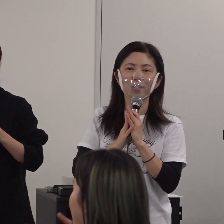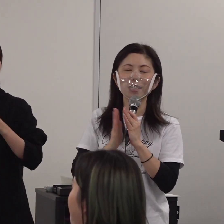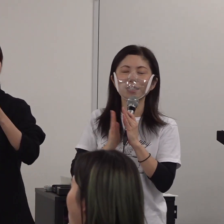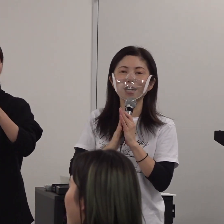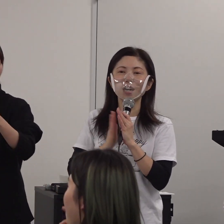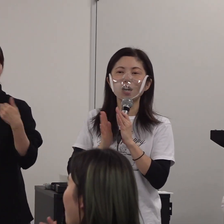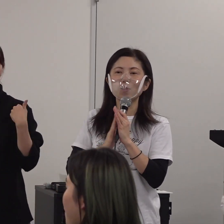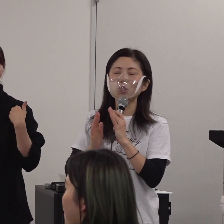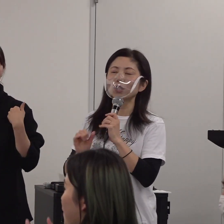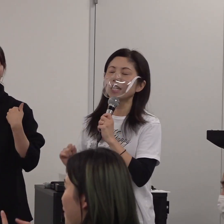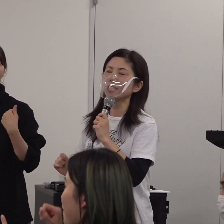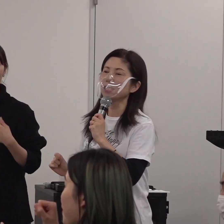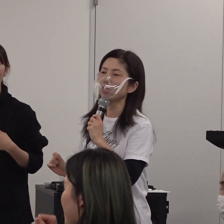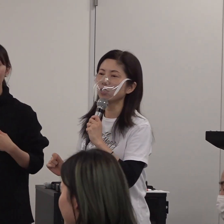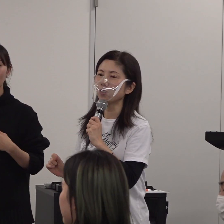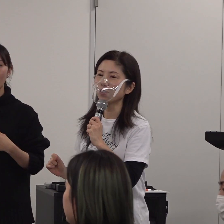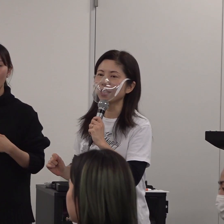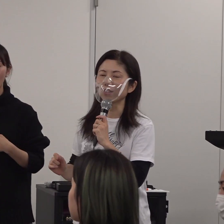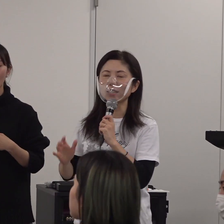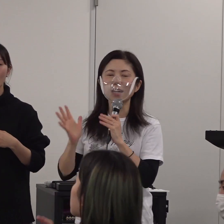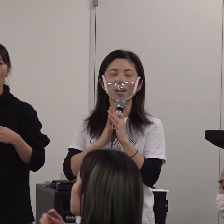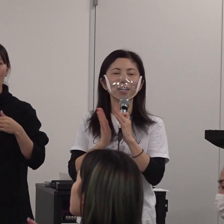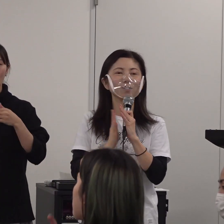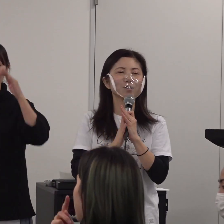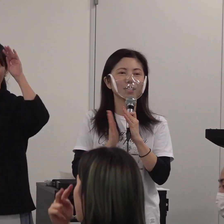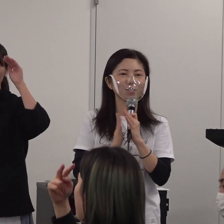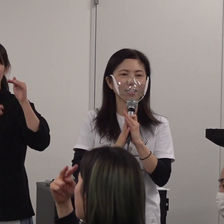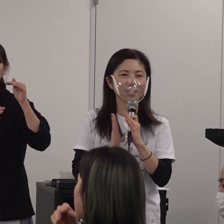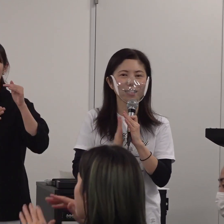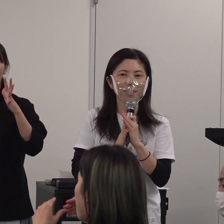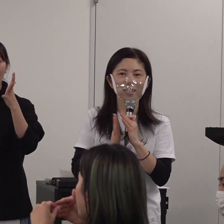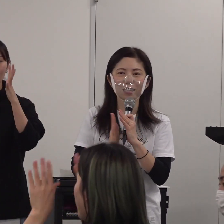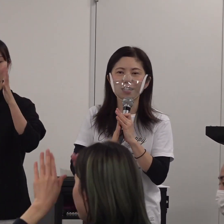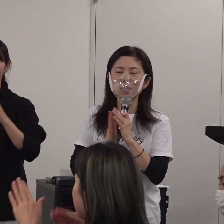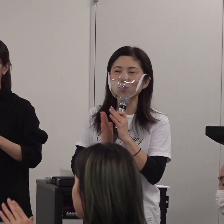私が盲導犬知ってる人って言ったら 拍手してください